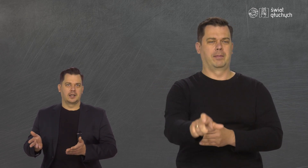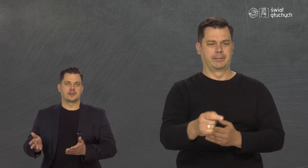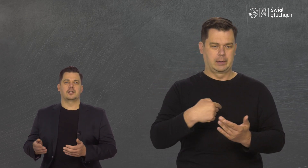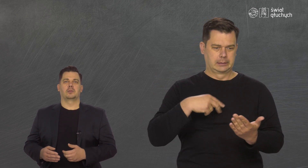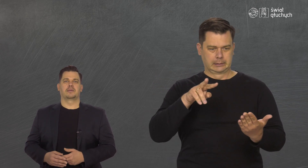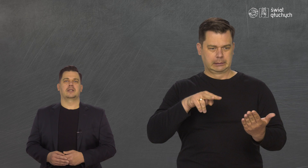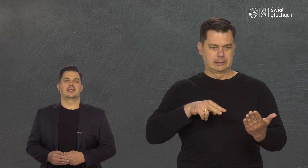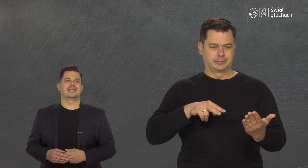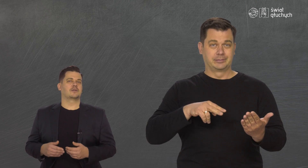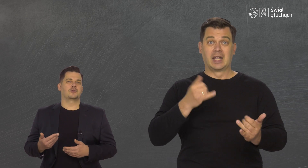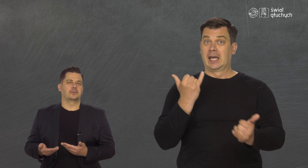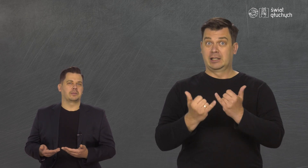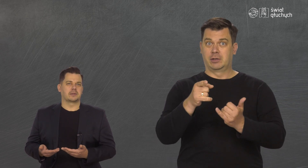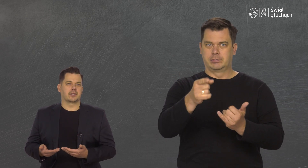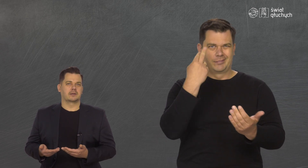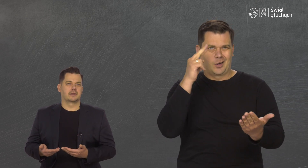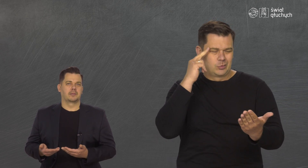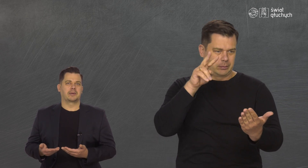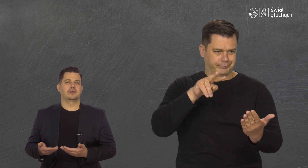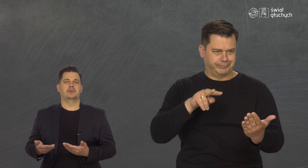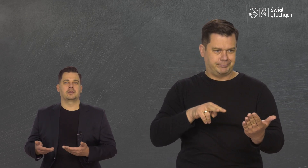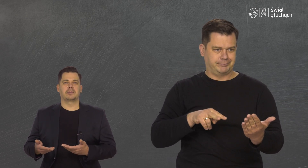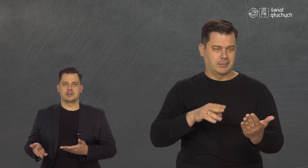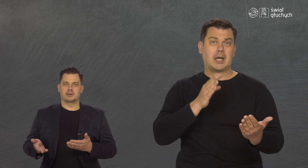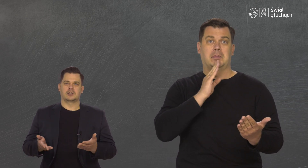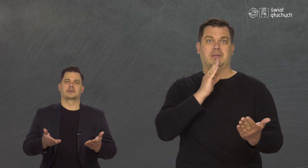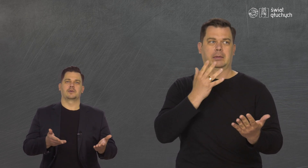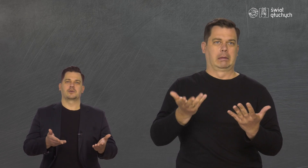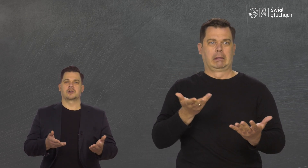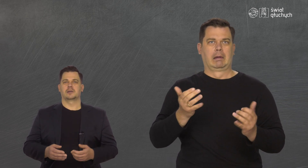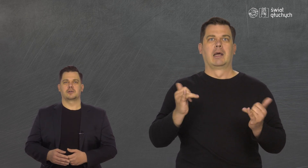Jeżeli obywatel nie zrozumie pisma, prawdopodobnie będzie kontaktował się z urzędem,